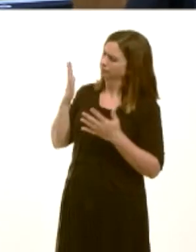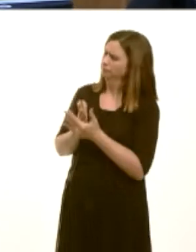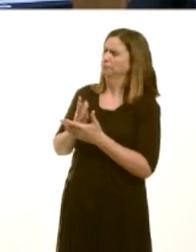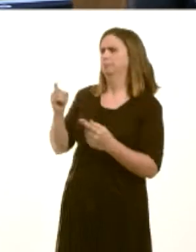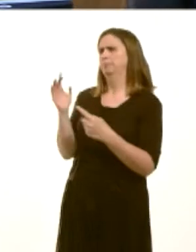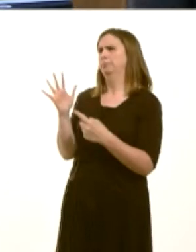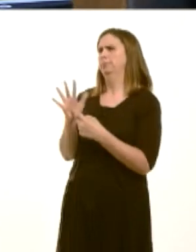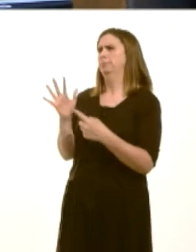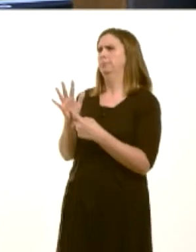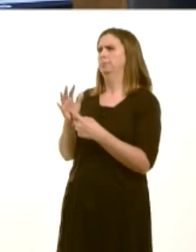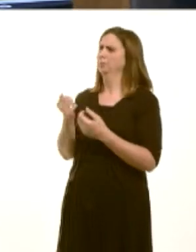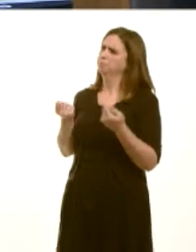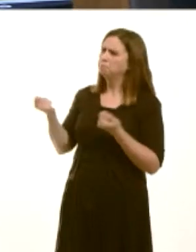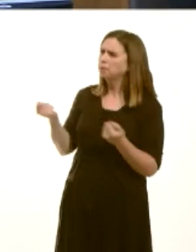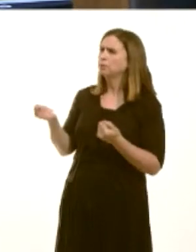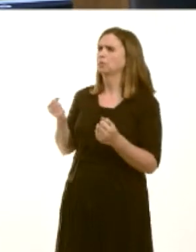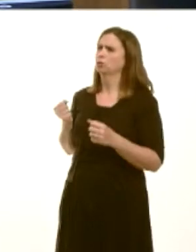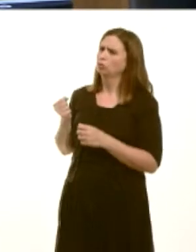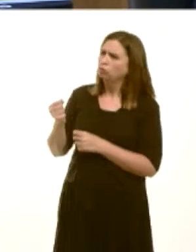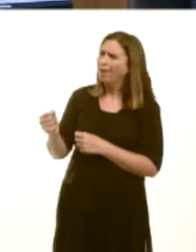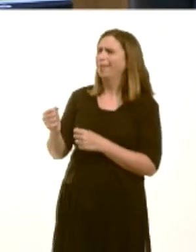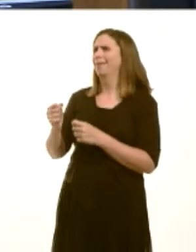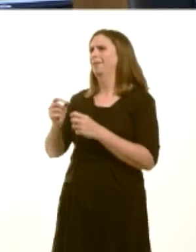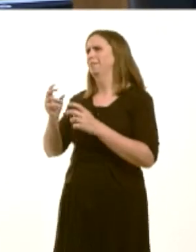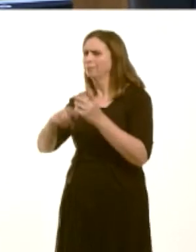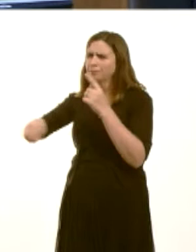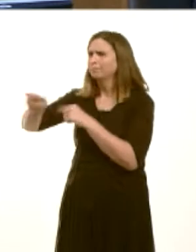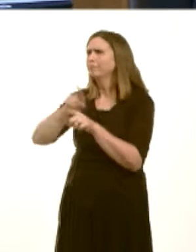ledled Cymru, a chaiff manylion y cynllun trafnidiaeth cenedlaethol drafft eu pennu